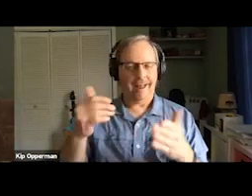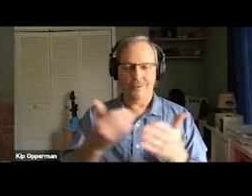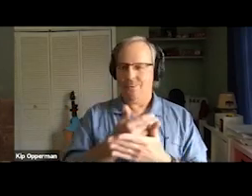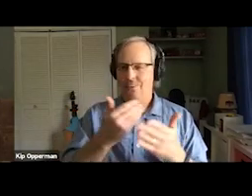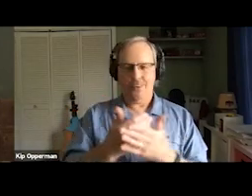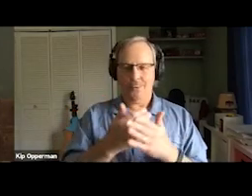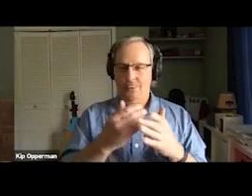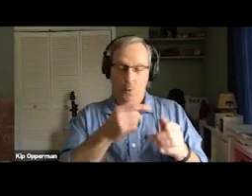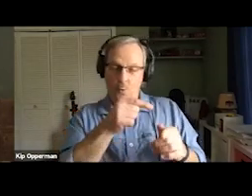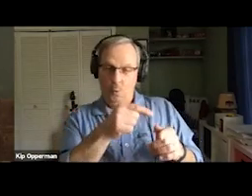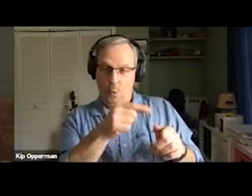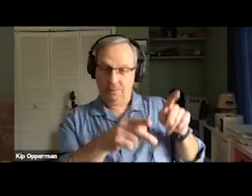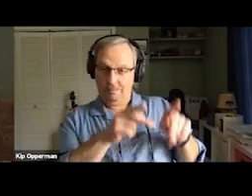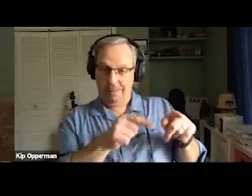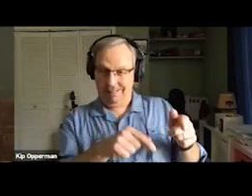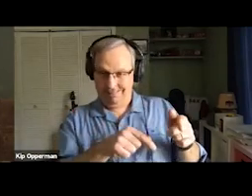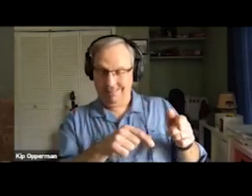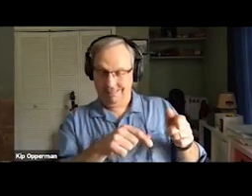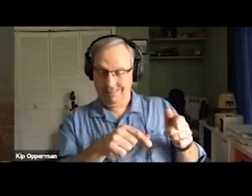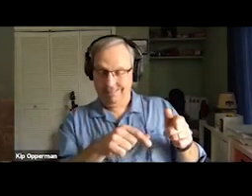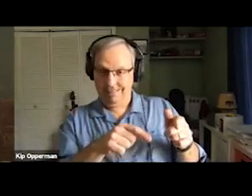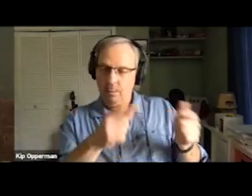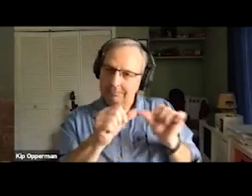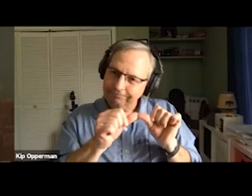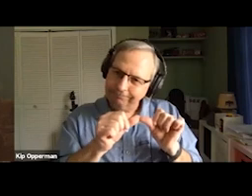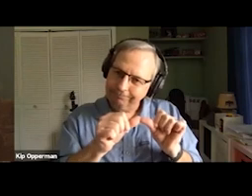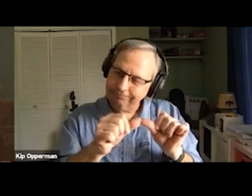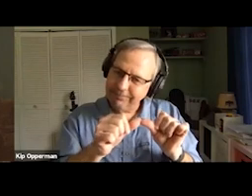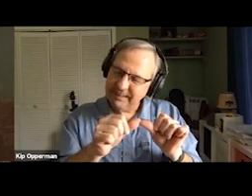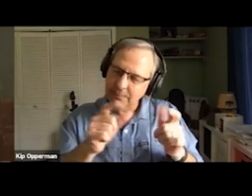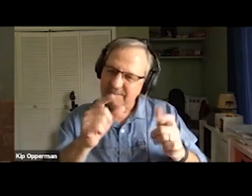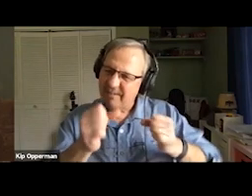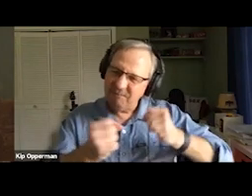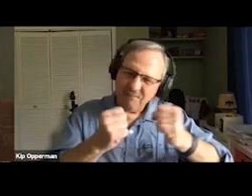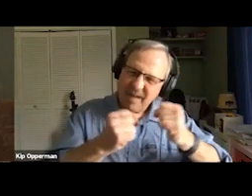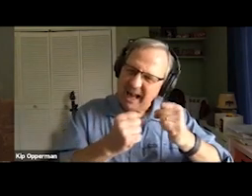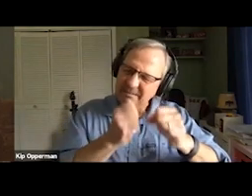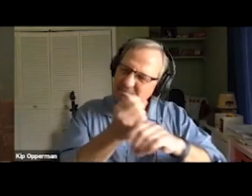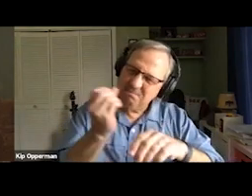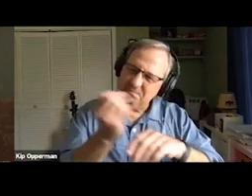Así que esto ha sido algo, por supuesto, que tenemos que soportar, lidiar y superar, pero, francamente, estamos acostumbrados.